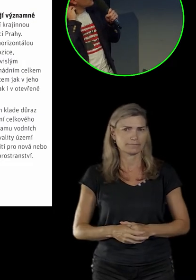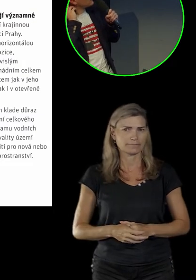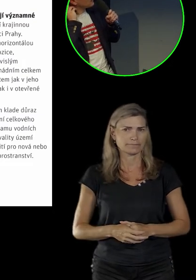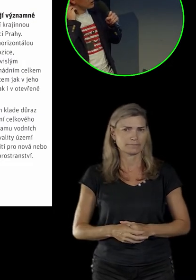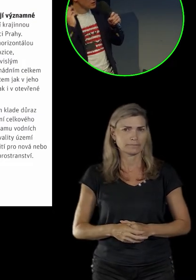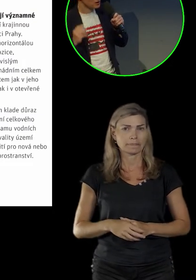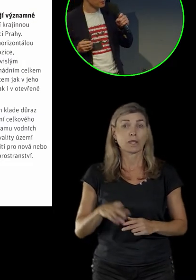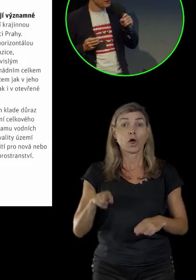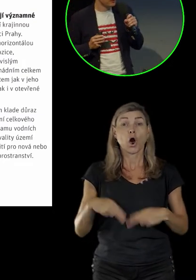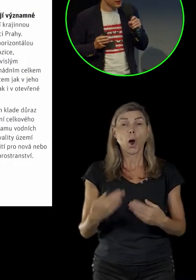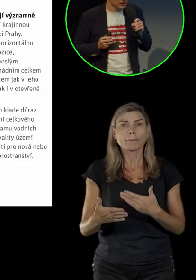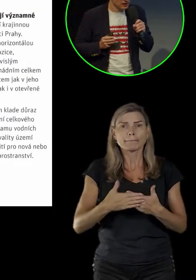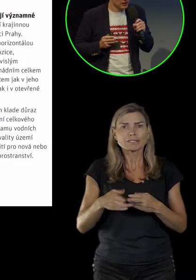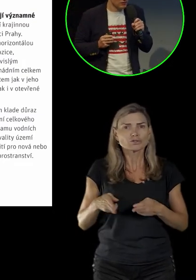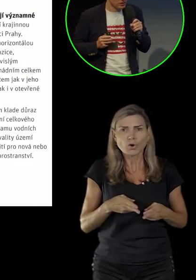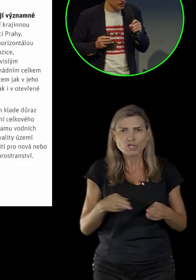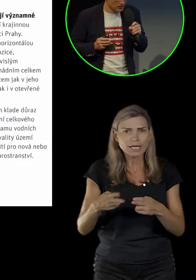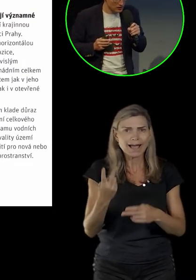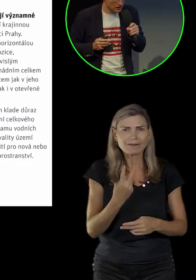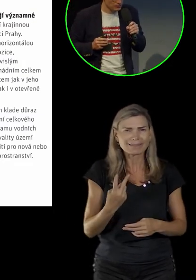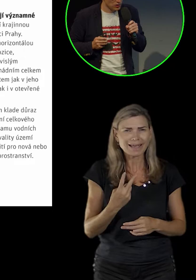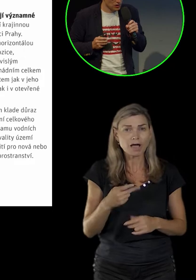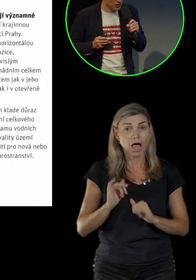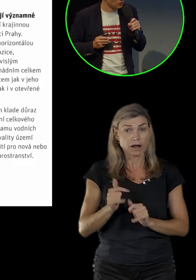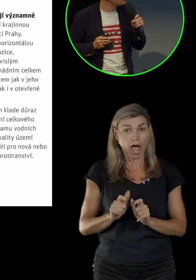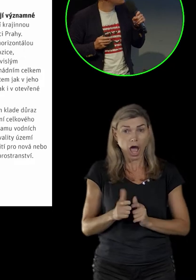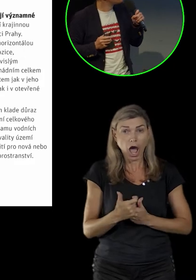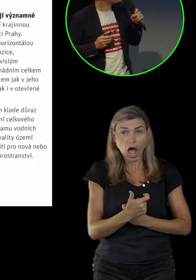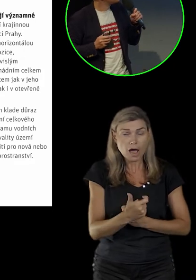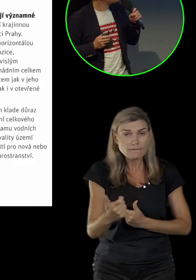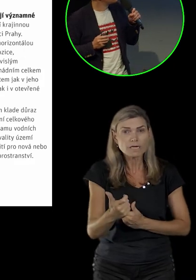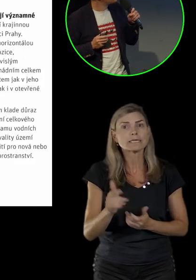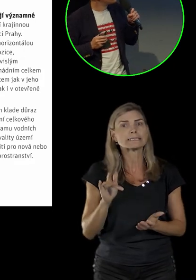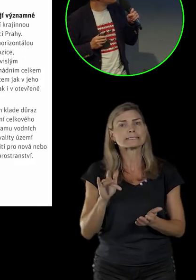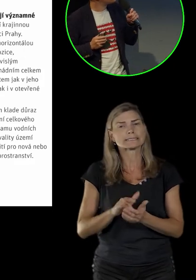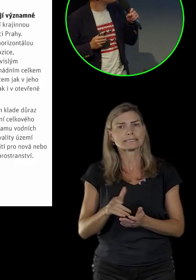Lokality Vltavy. Specificky navržené lokality pro ochranu toho nejdůležitějšího